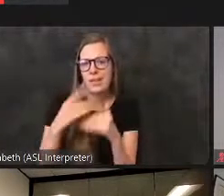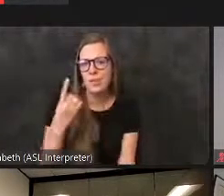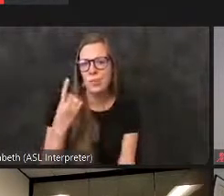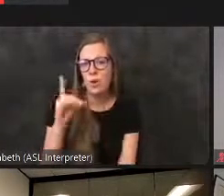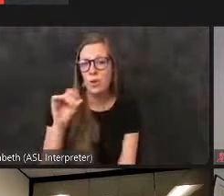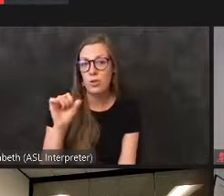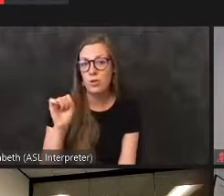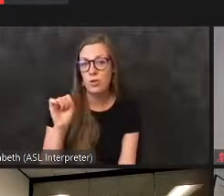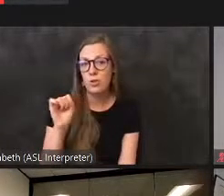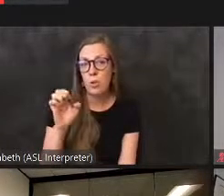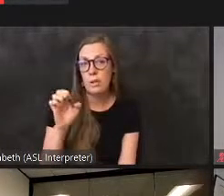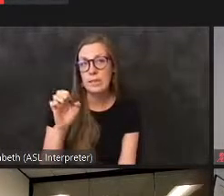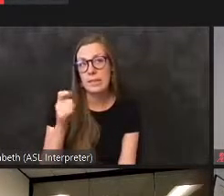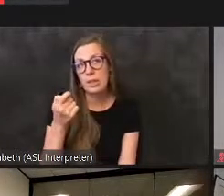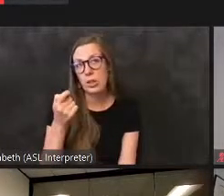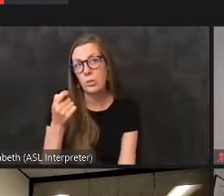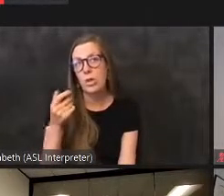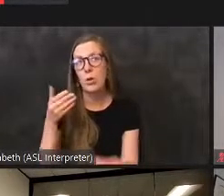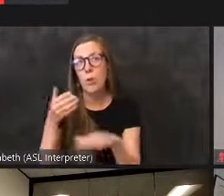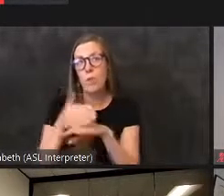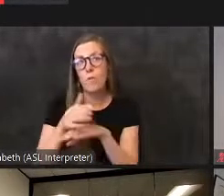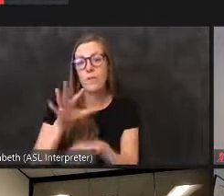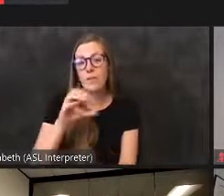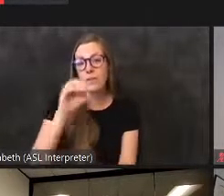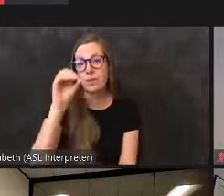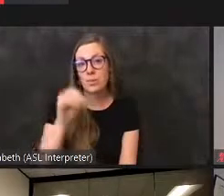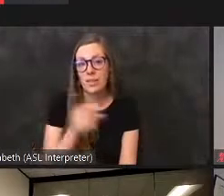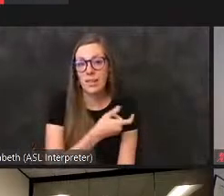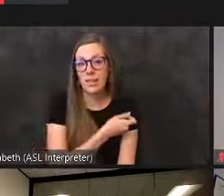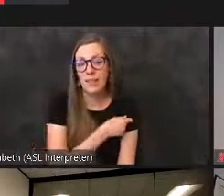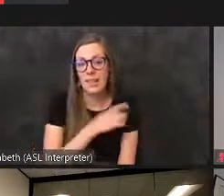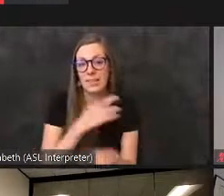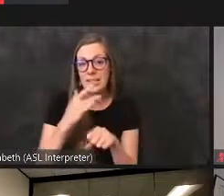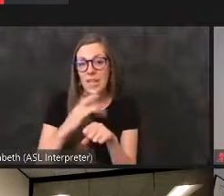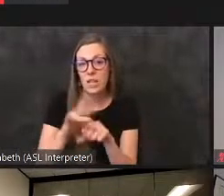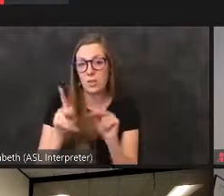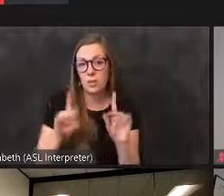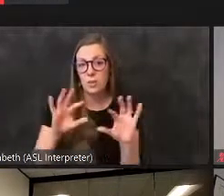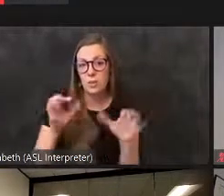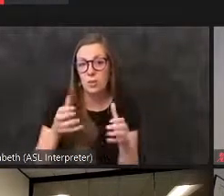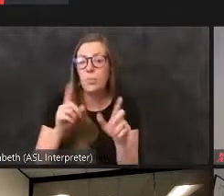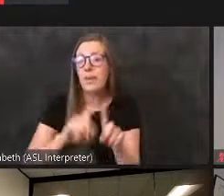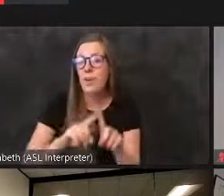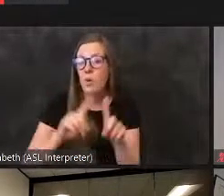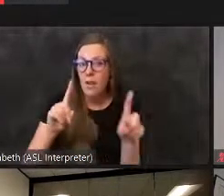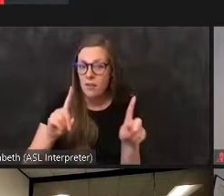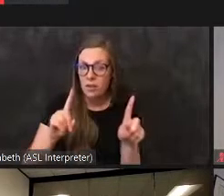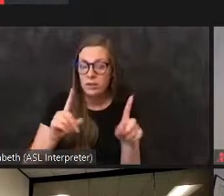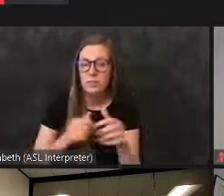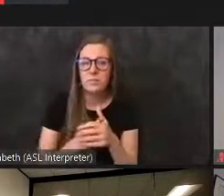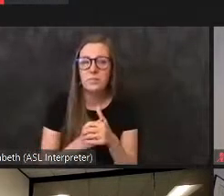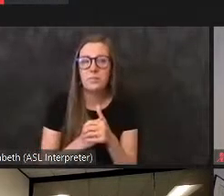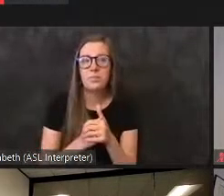dosis a un poco un 50 por ciento de la población adulto mayor. No obstante,